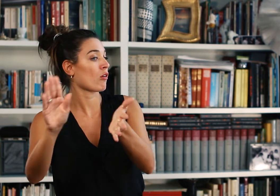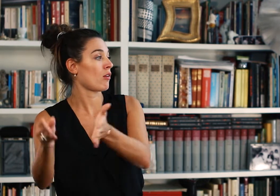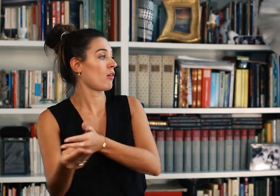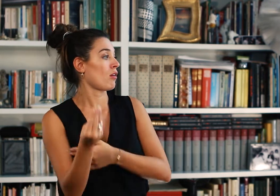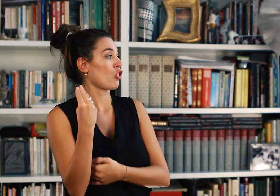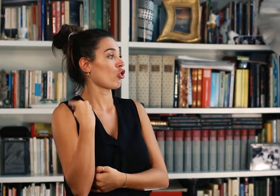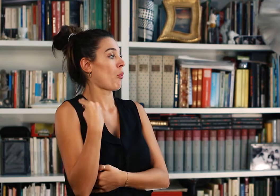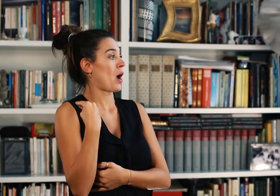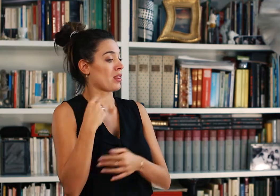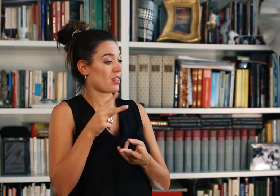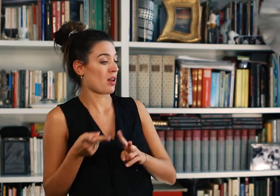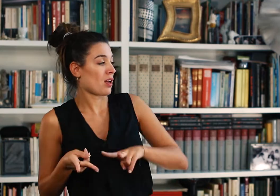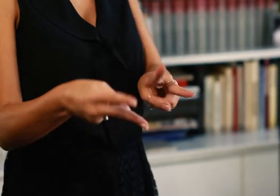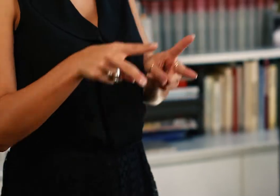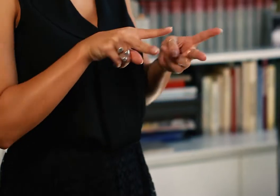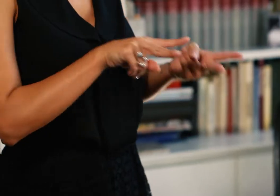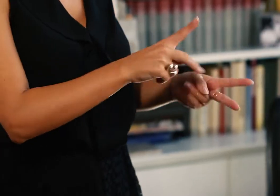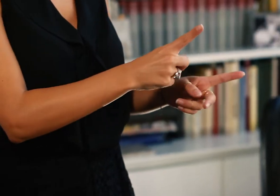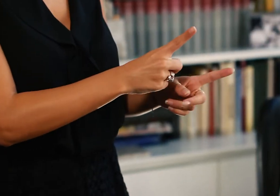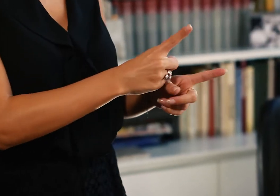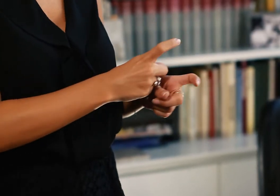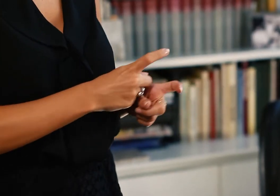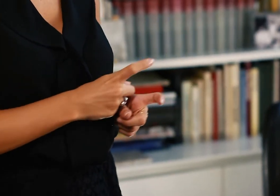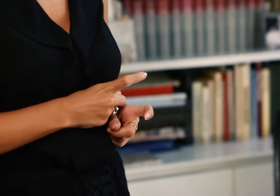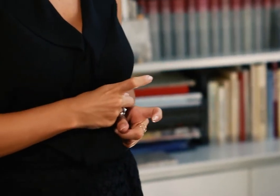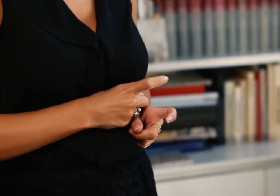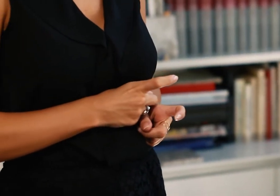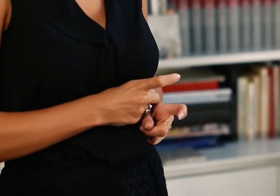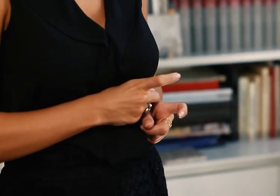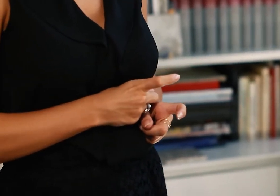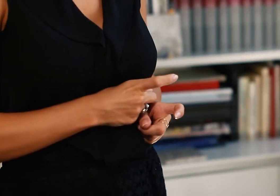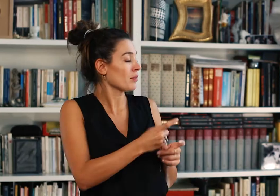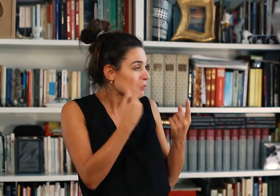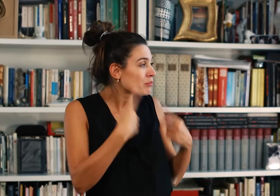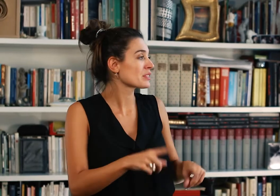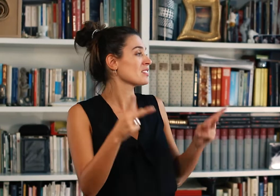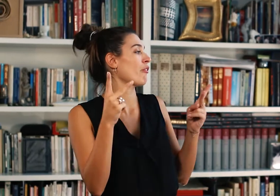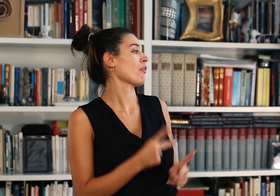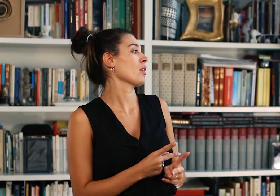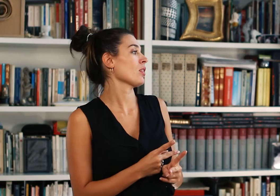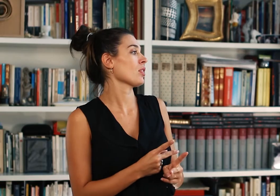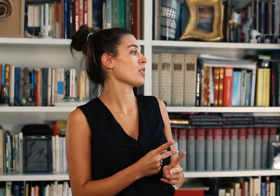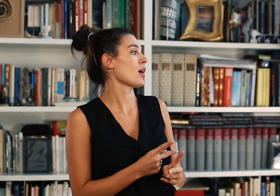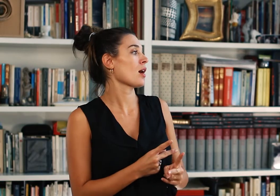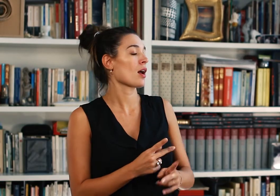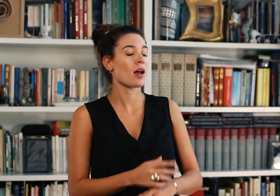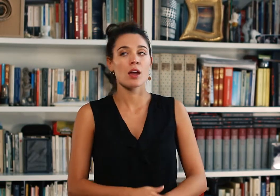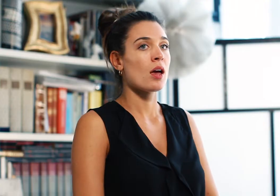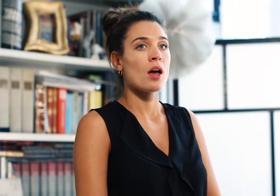mi chiese di copiarla in giapponese e io lo feci. E' la verità."